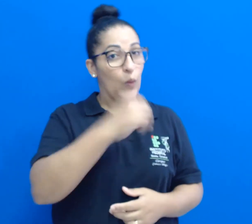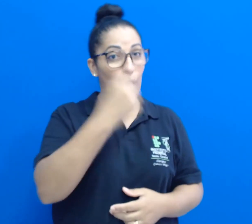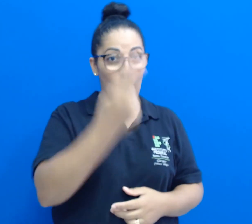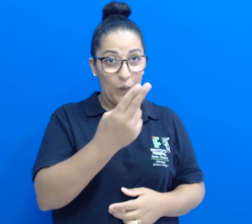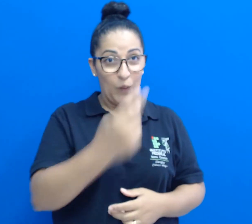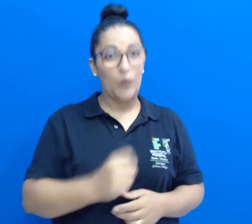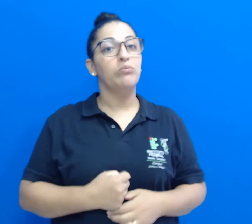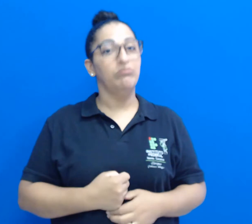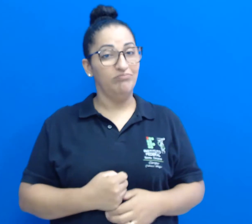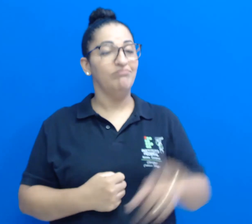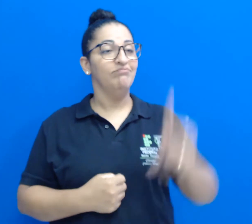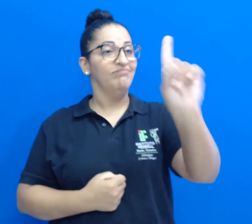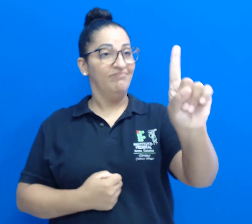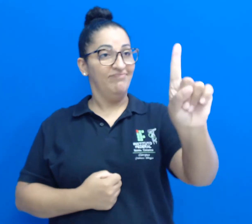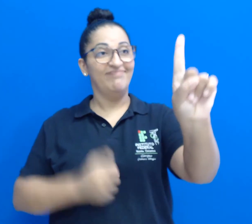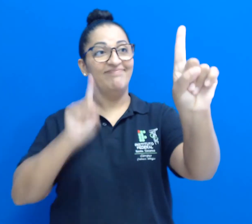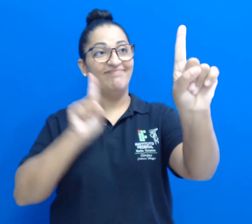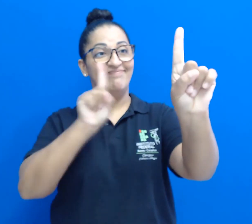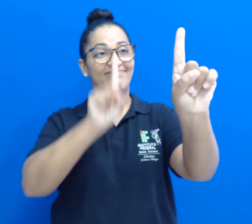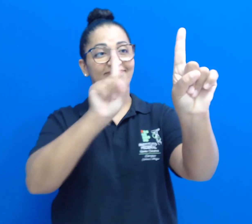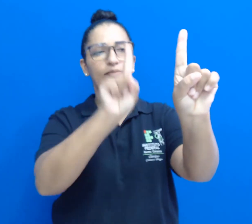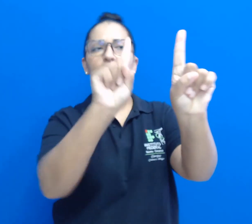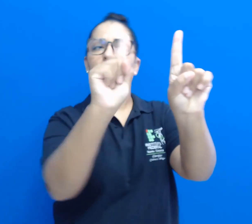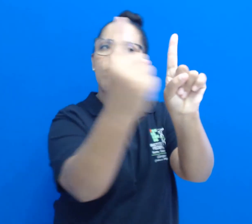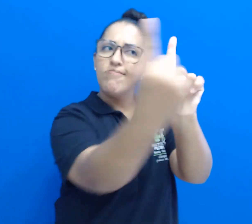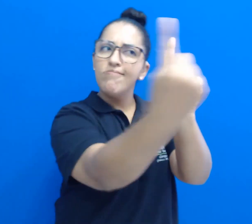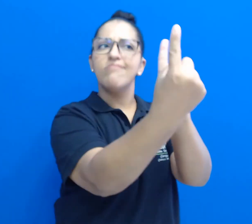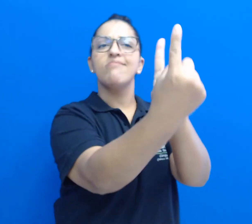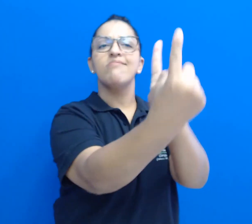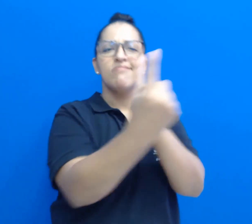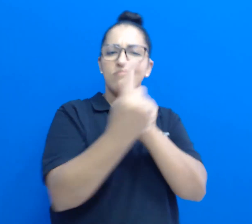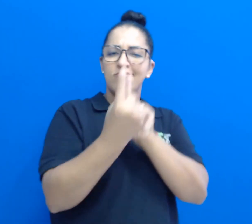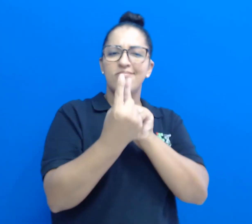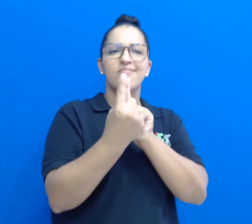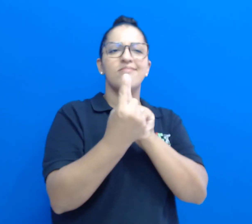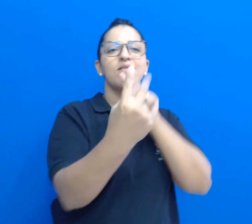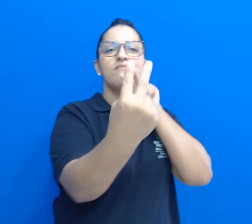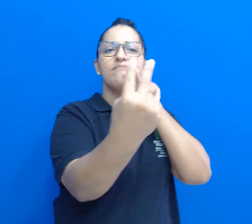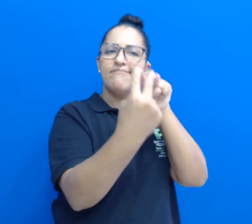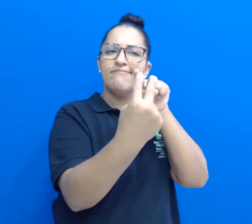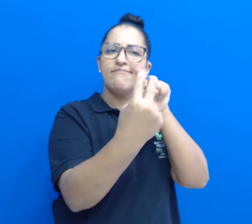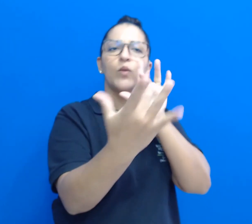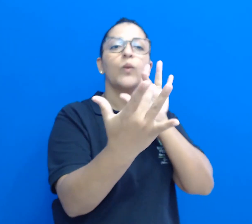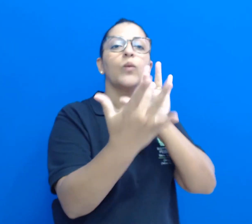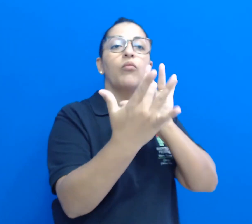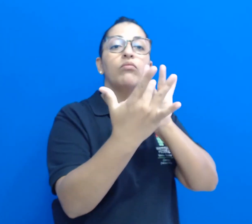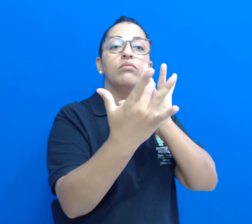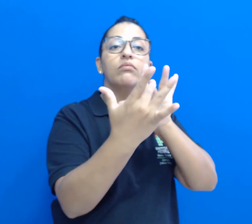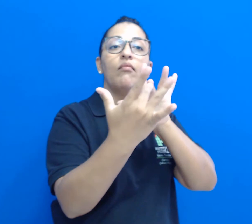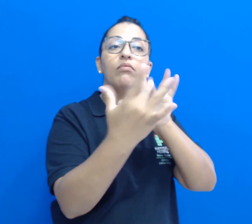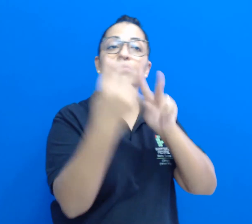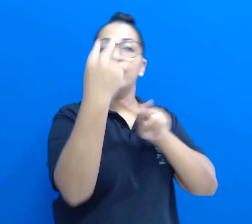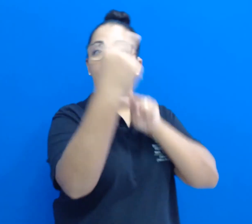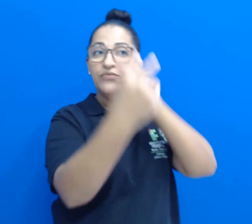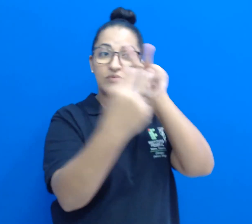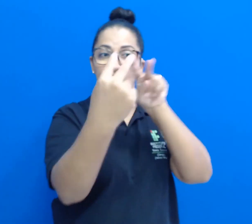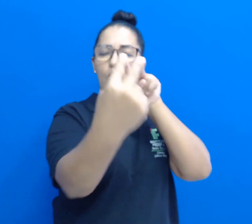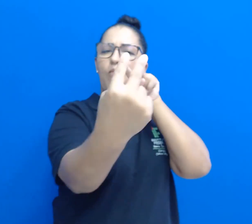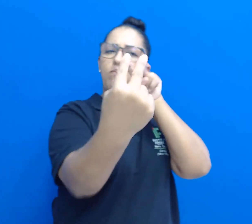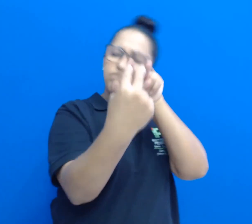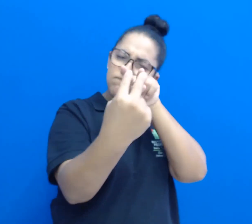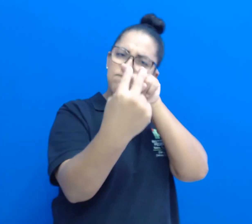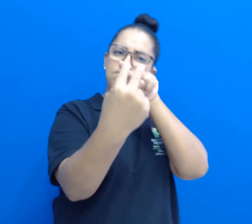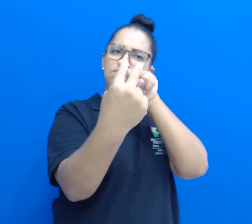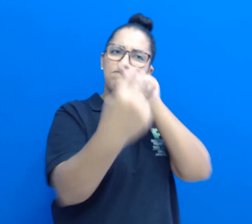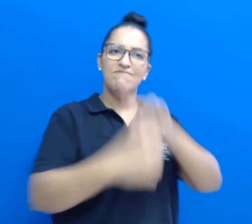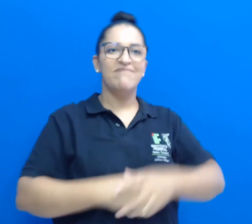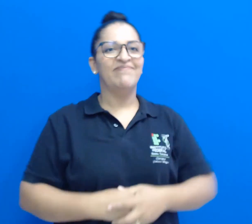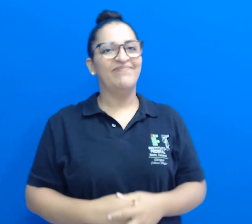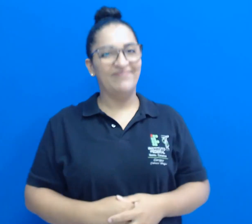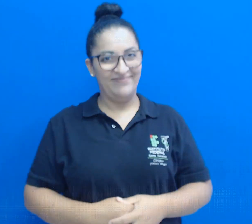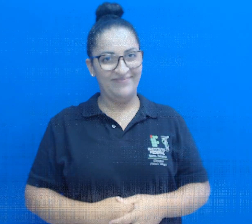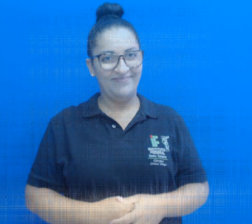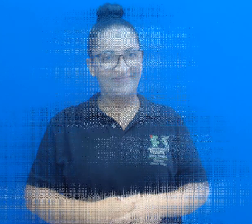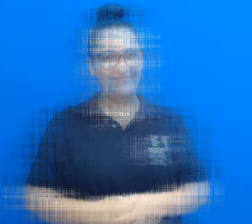ou posicionar-se em seu campo de visão para fazer contato visual.